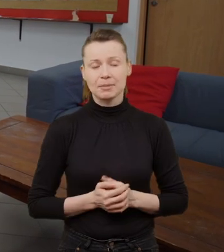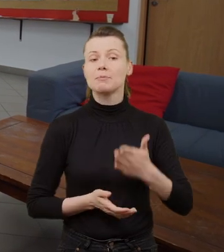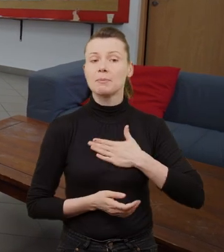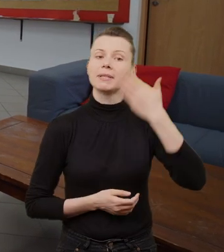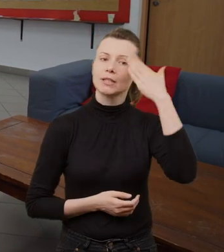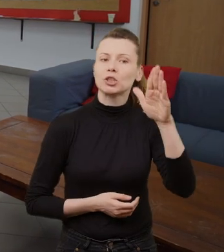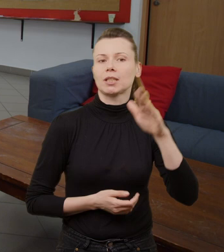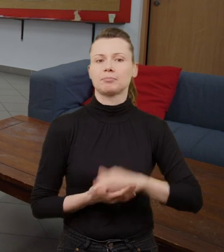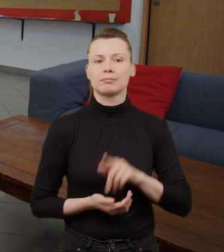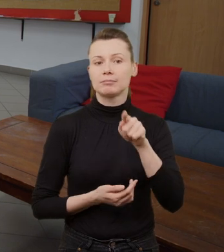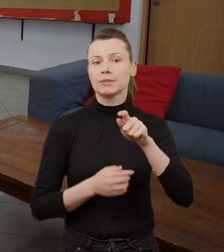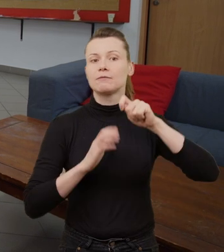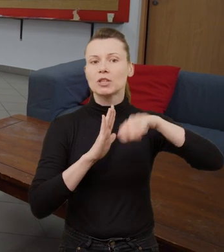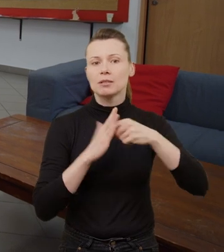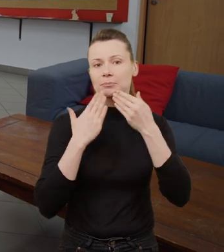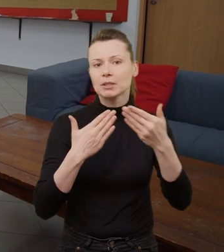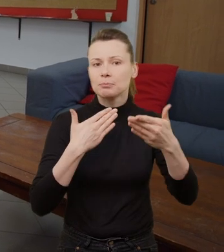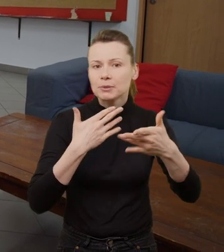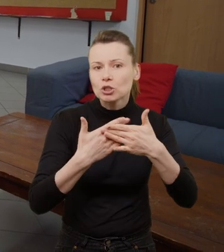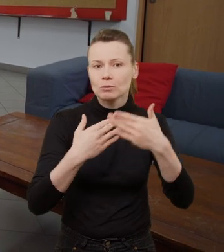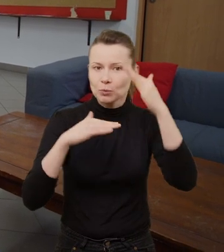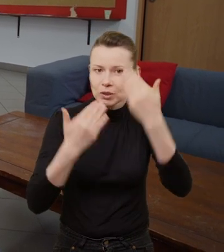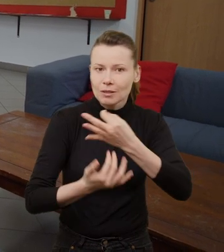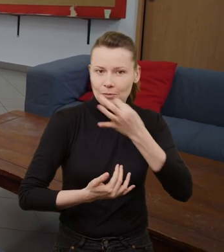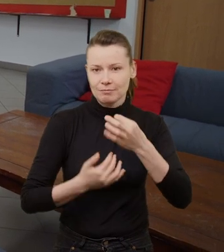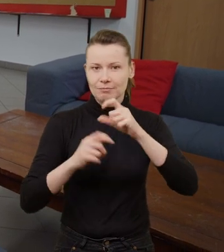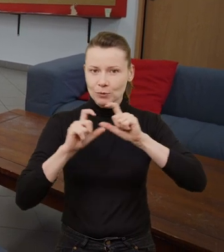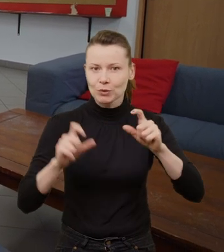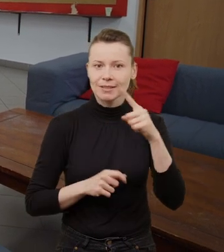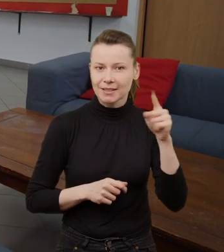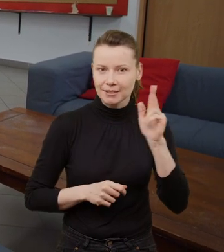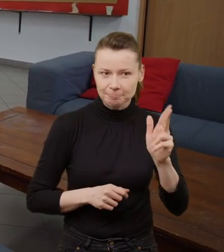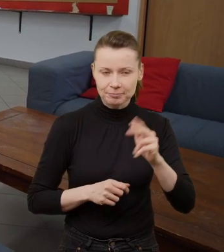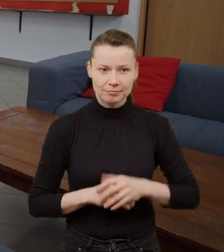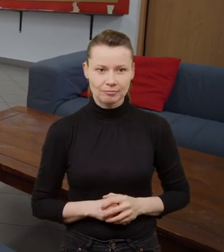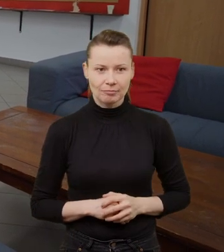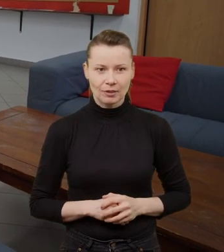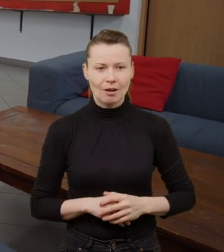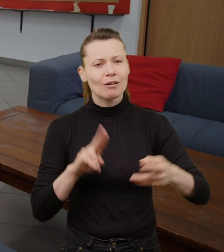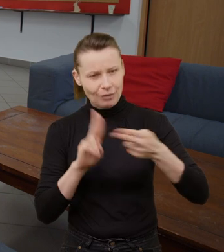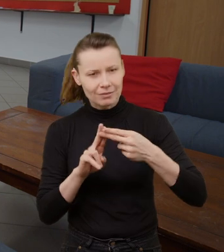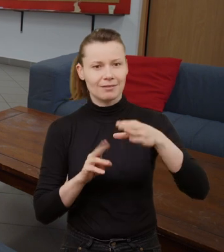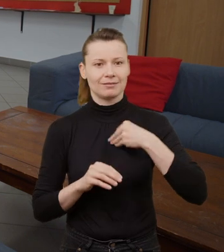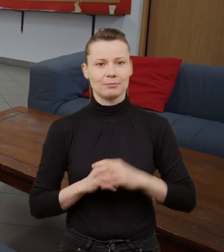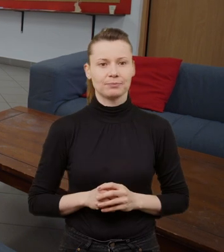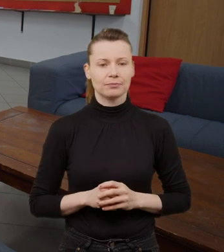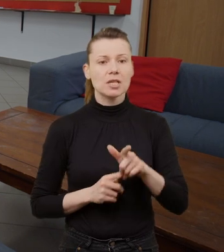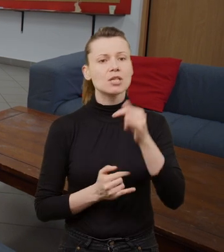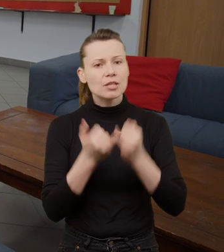Mamy nadzieję, że ten film przybliżył Ci odrobinę nasz Dedek. Bądźmy w kontakcie. Jeśli potrzebujesz jakichkolwiek informacji,